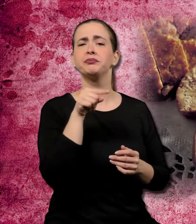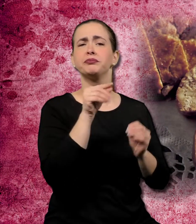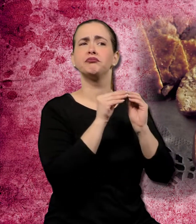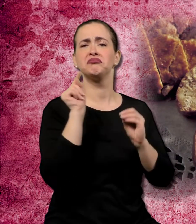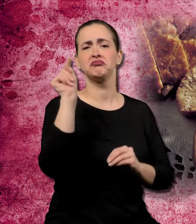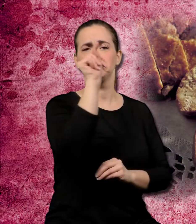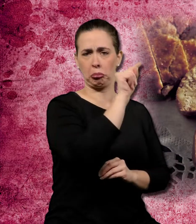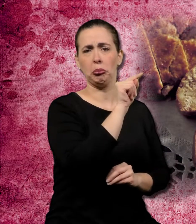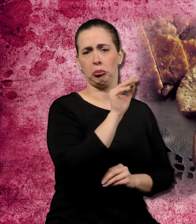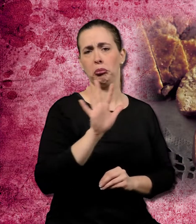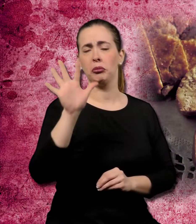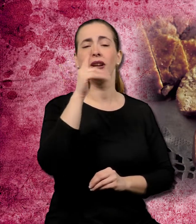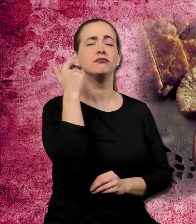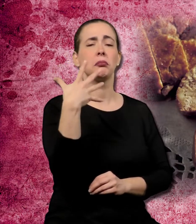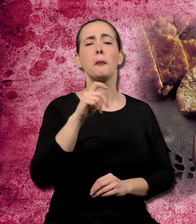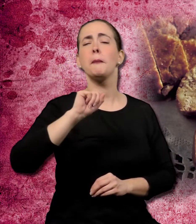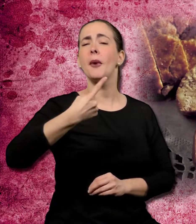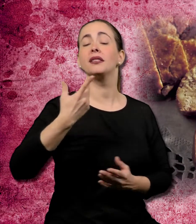Tot i que se n’elaboren a moltes poblacions,